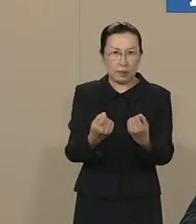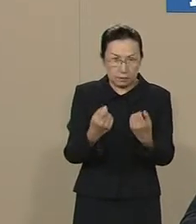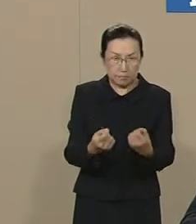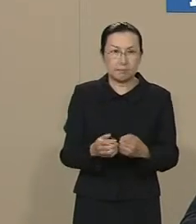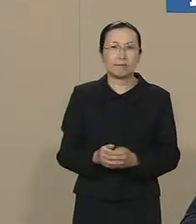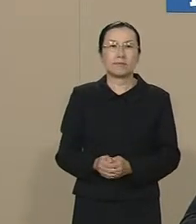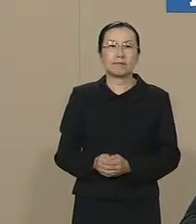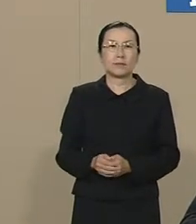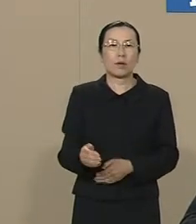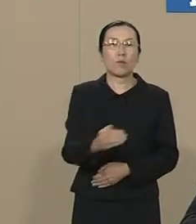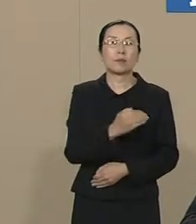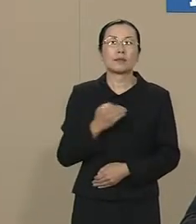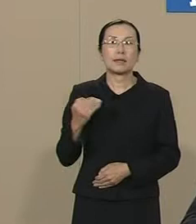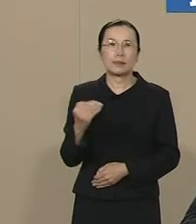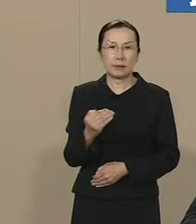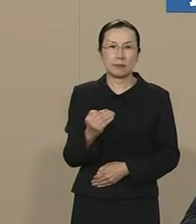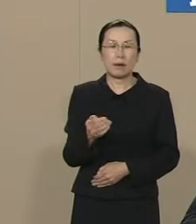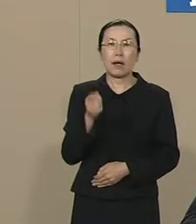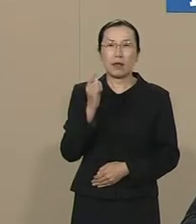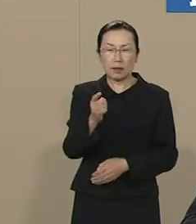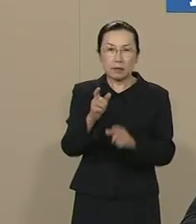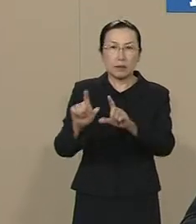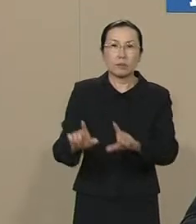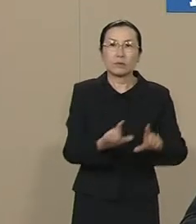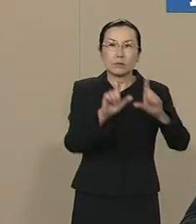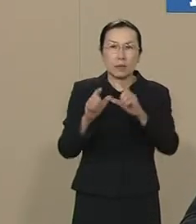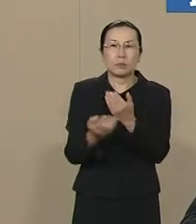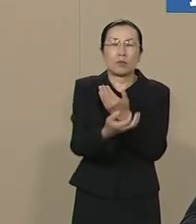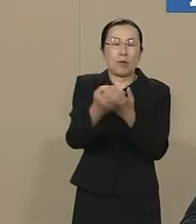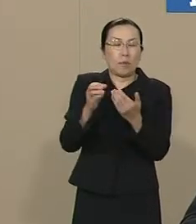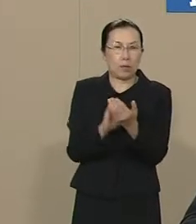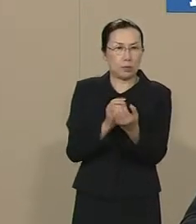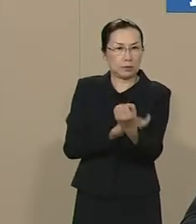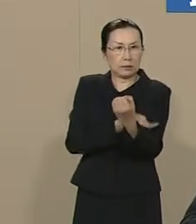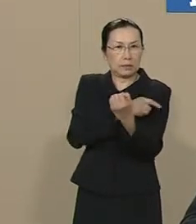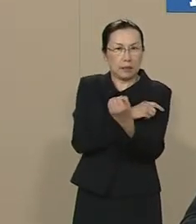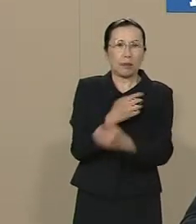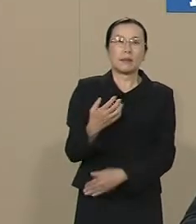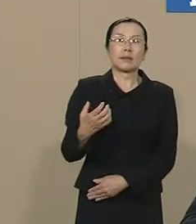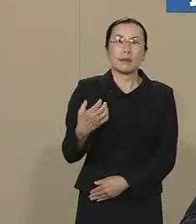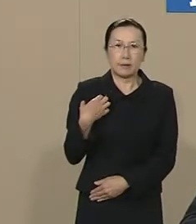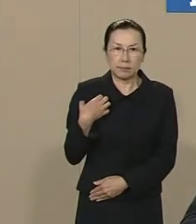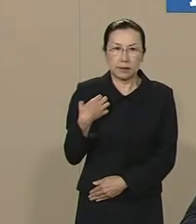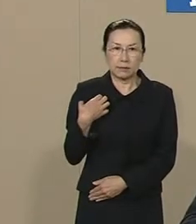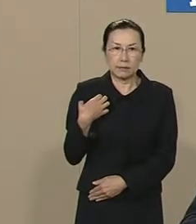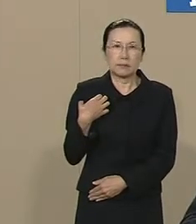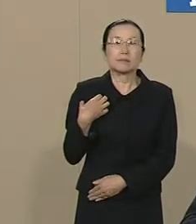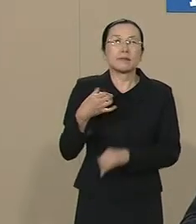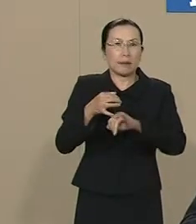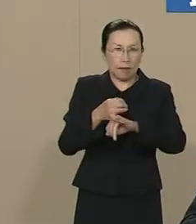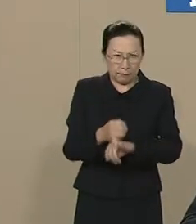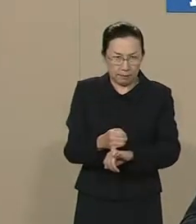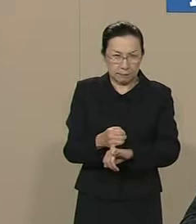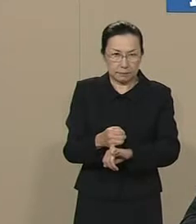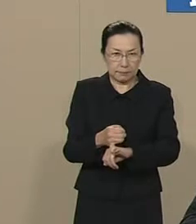私たちは､あなたの｢暮らしを 守る力｣になります､必ず｡